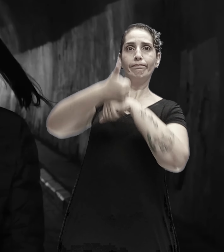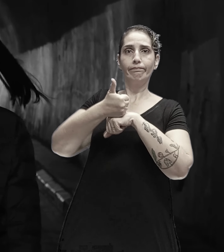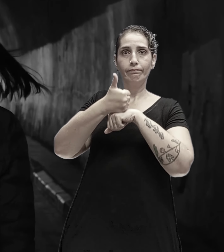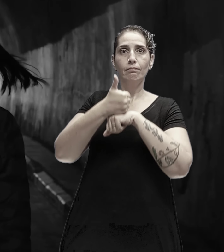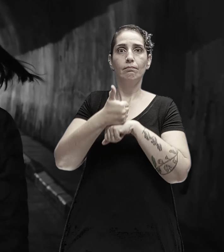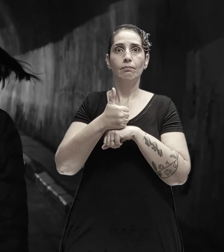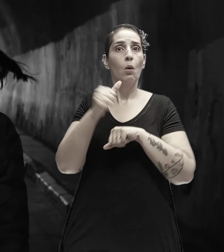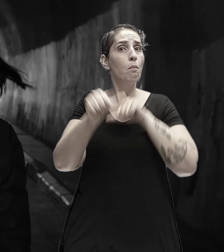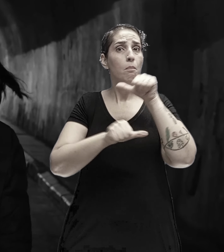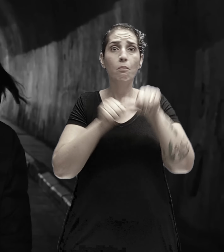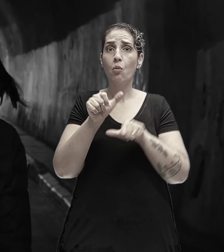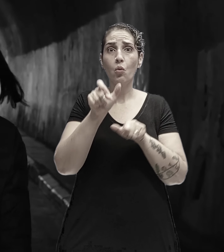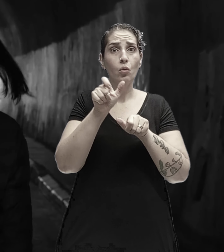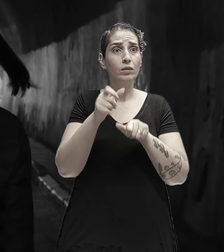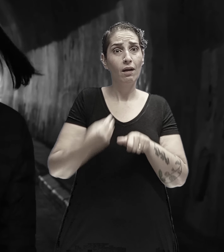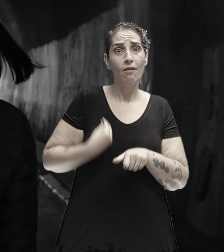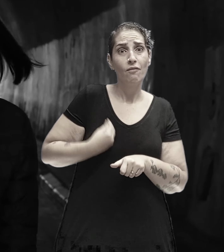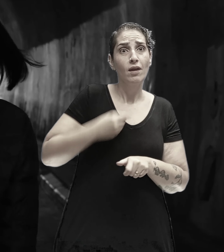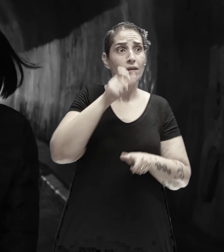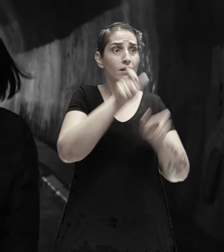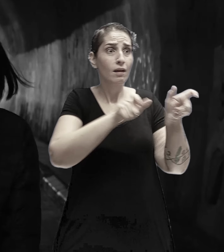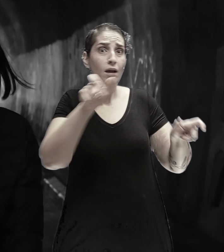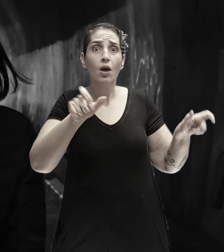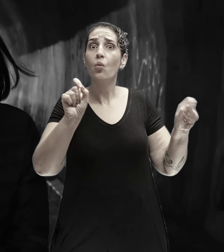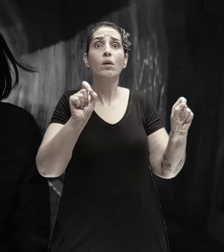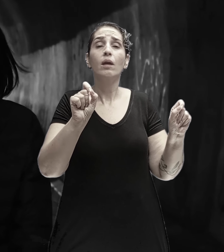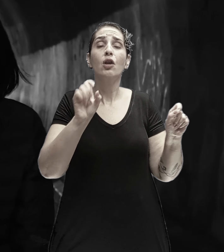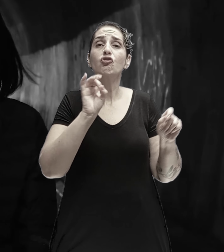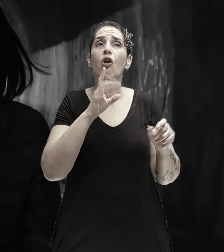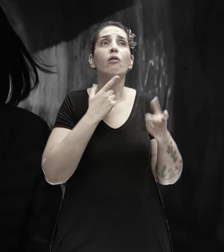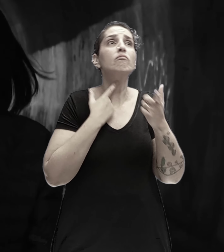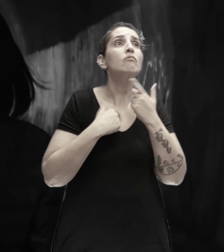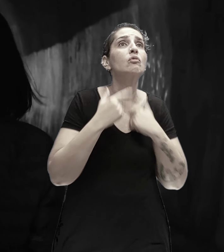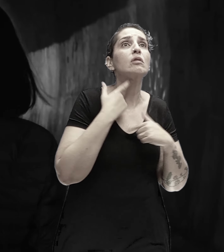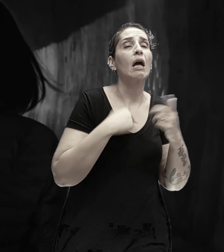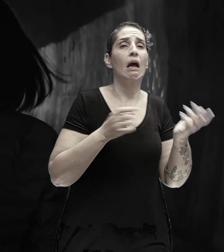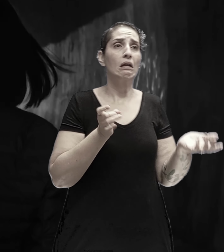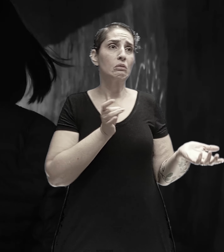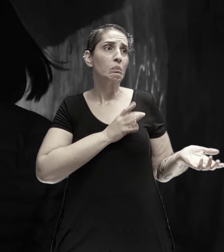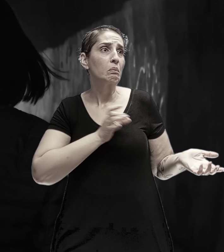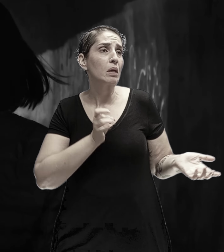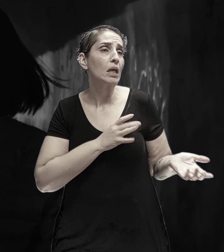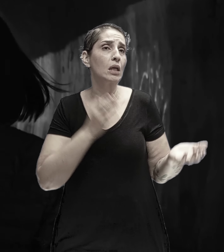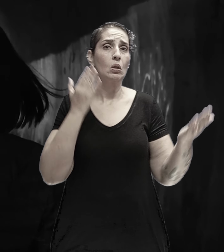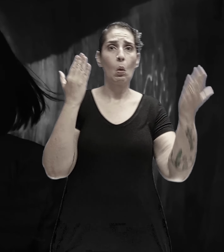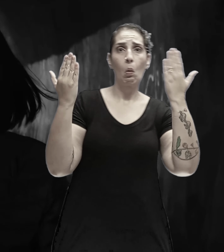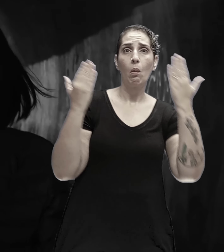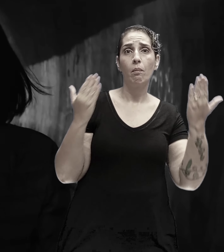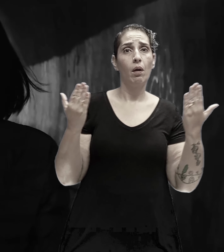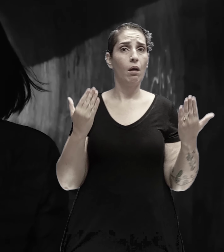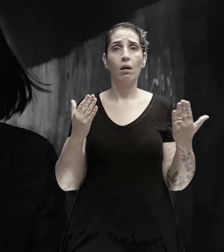transformando a vida em um ciclo de desejos, medos e comparações.